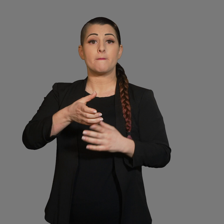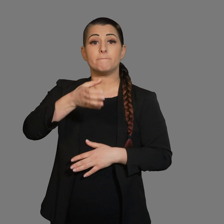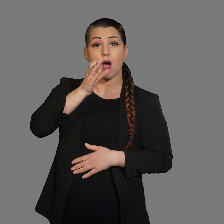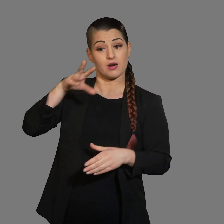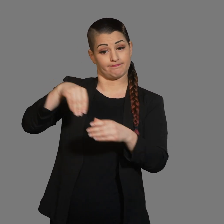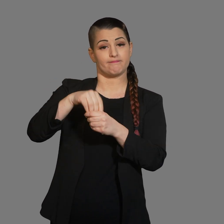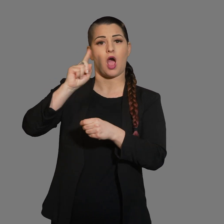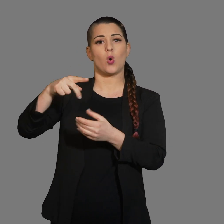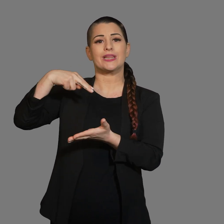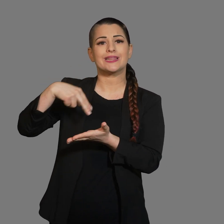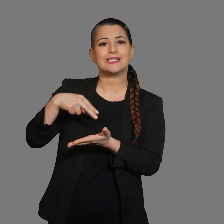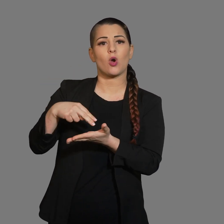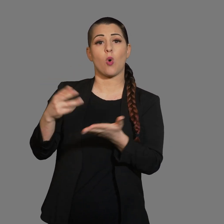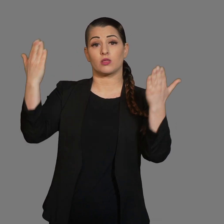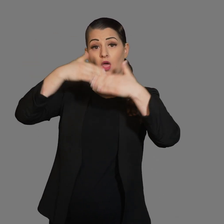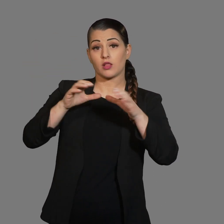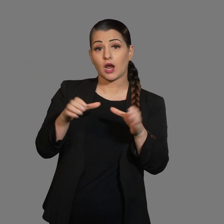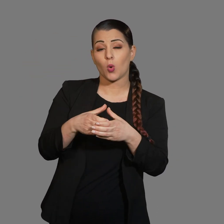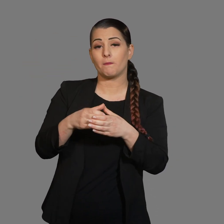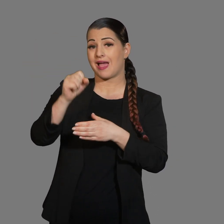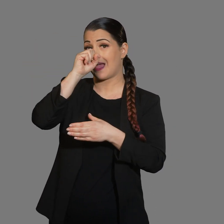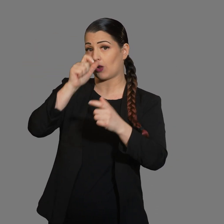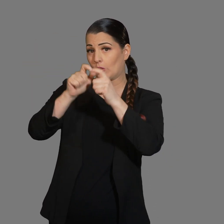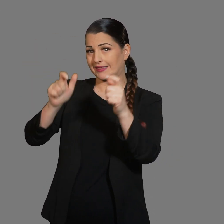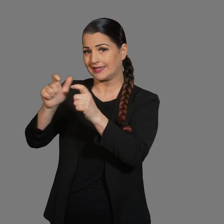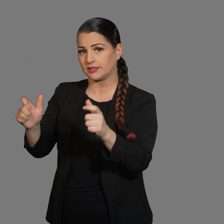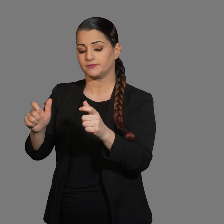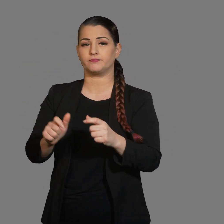Barbetriebe sowie Diskotheken, Nachtclubs und Erotikbetriebe